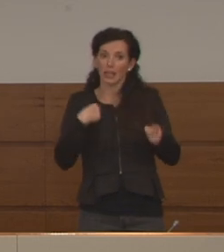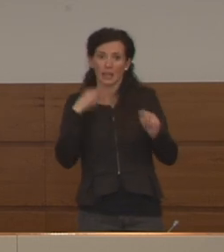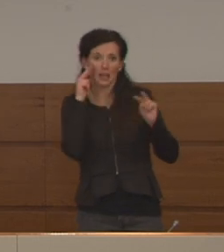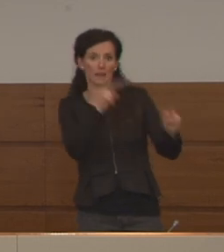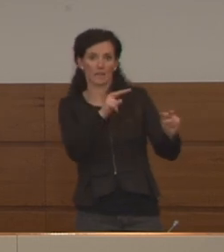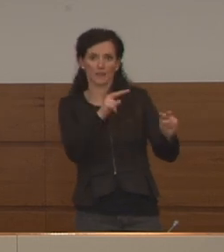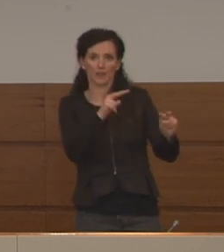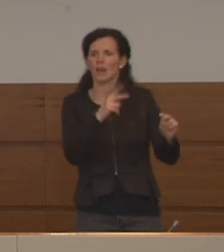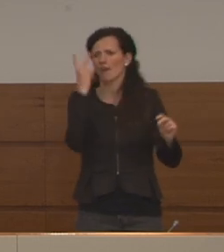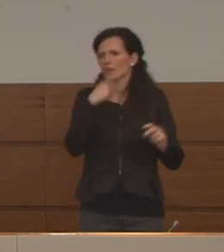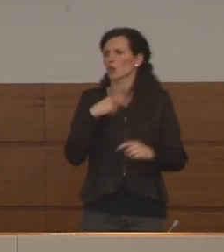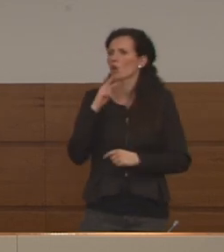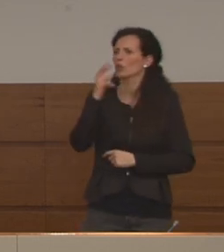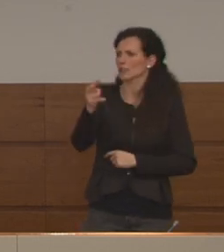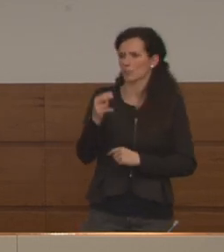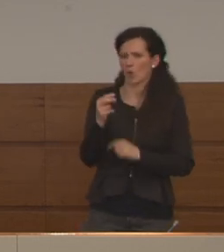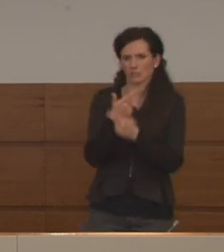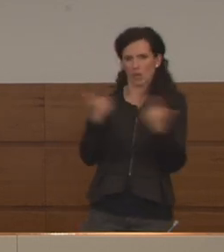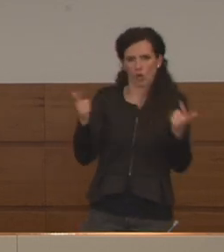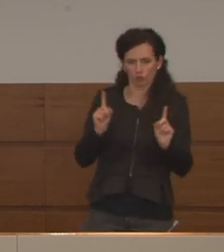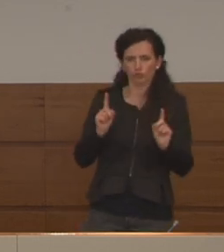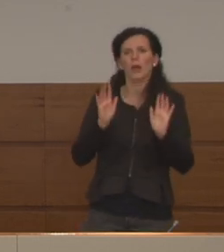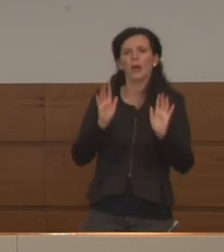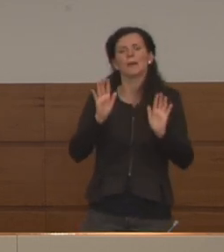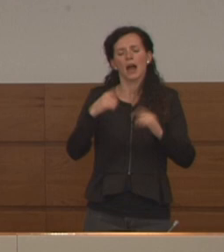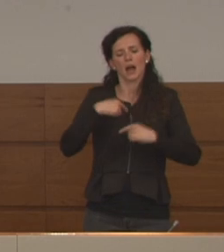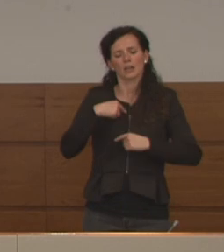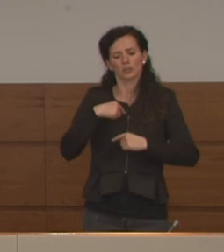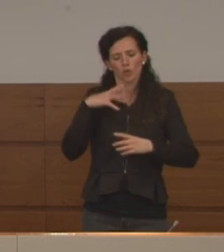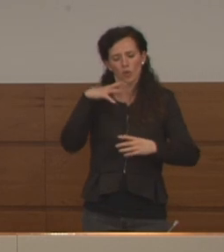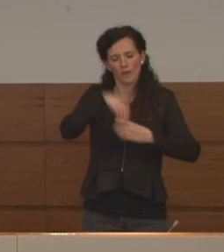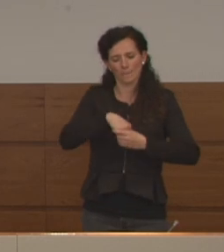sua domanda, perché sinceramente io faccio parte di un'agenzia che chiede al